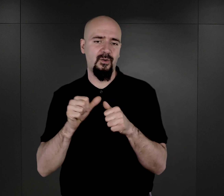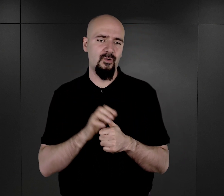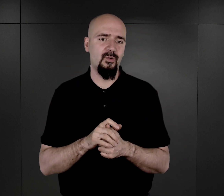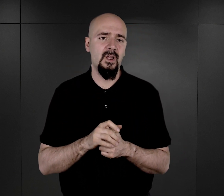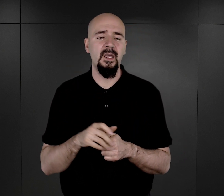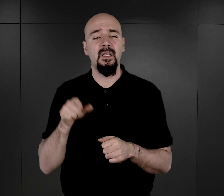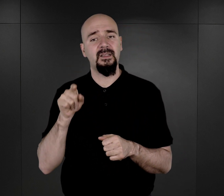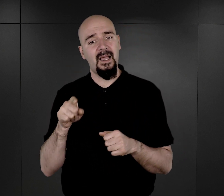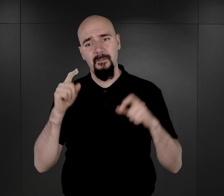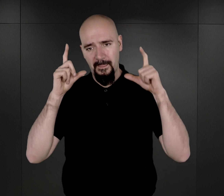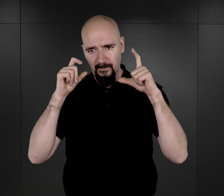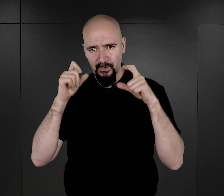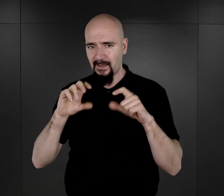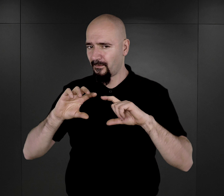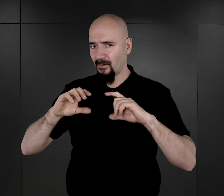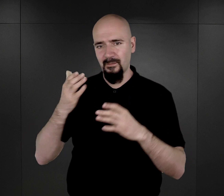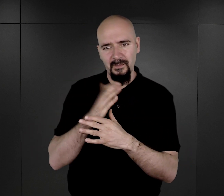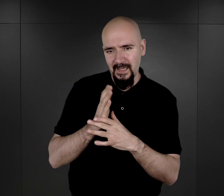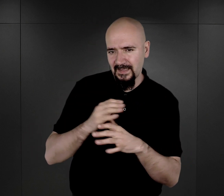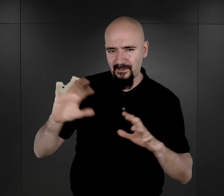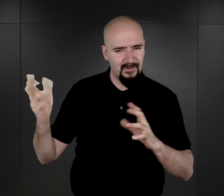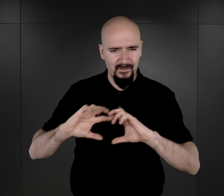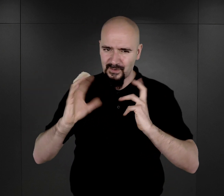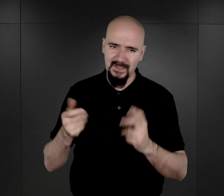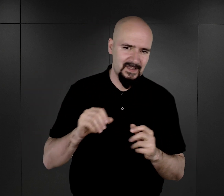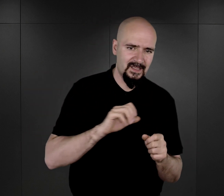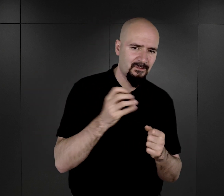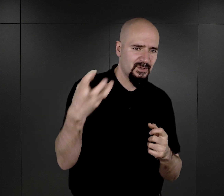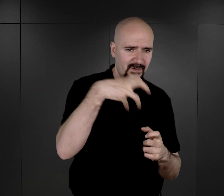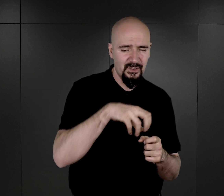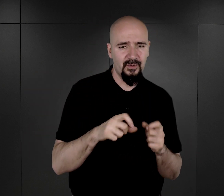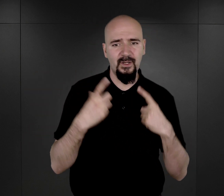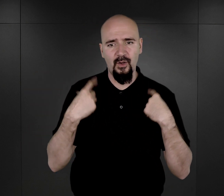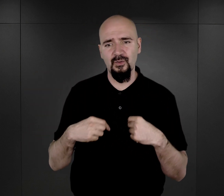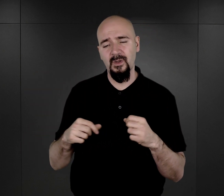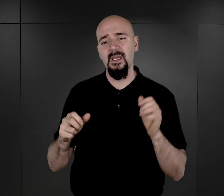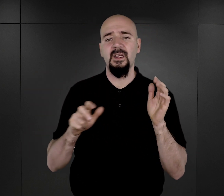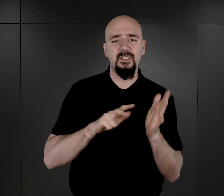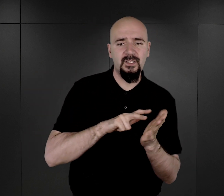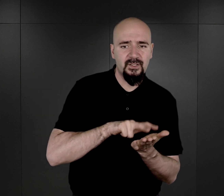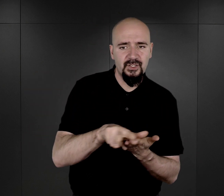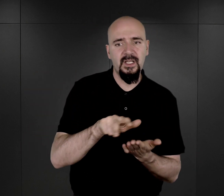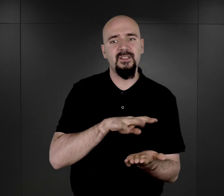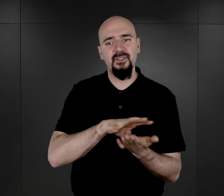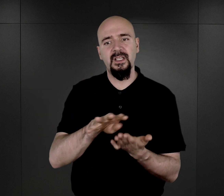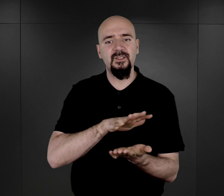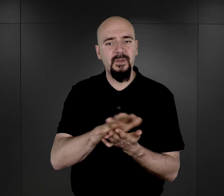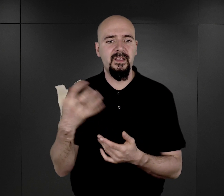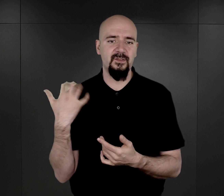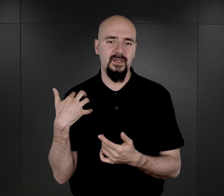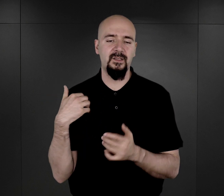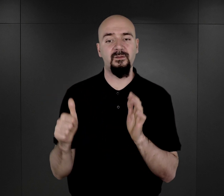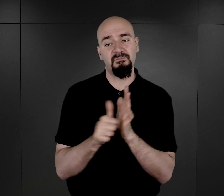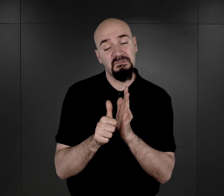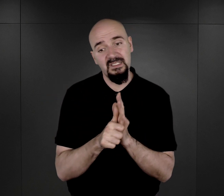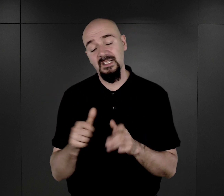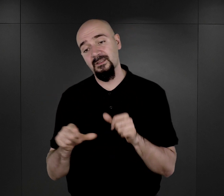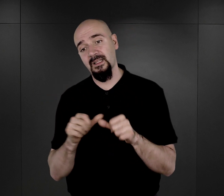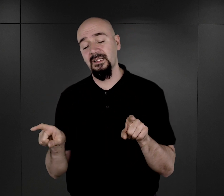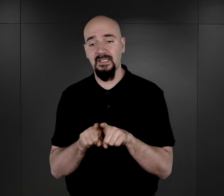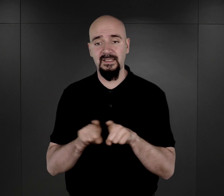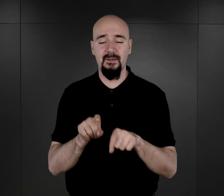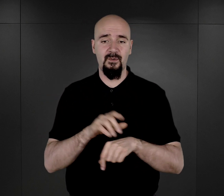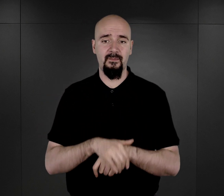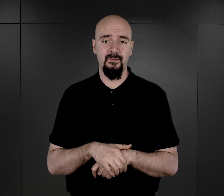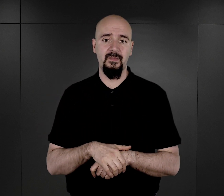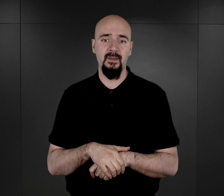Tam fotografowano wśród tych przywiezionych osób właśnie 13, 14, 15, 16-latków i 16-latki.